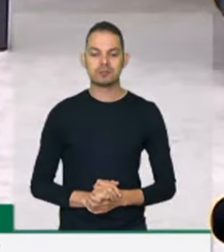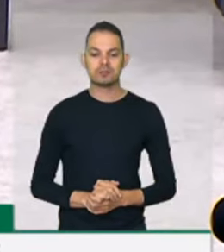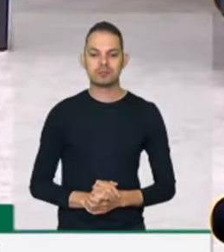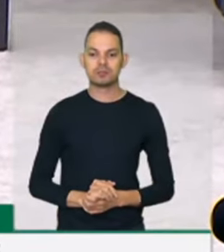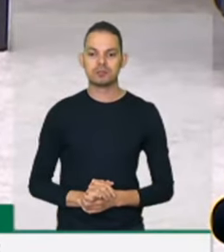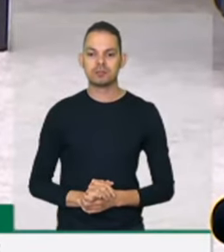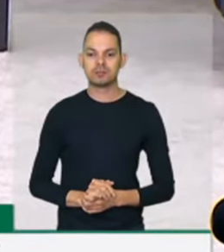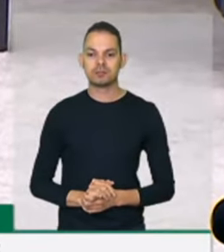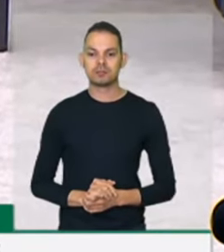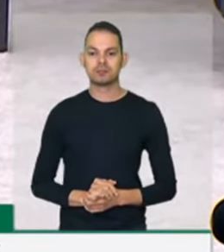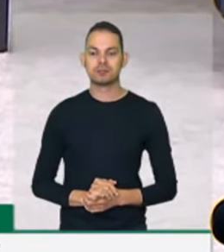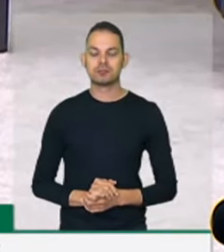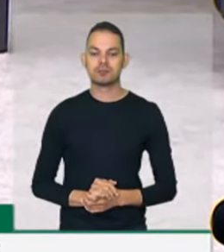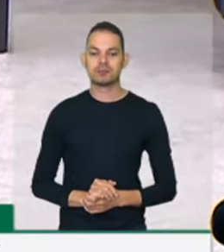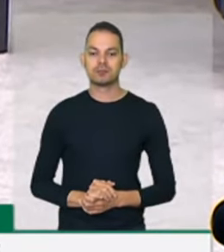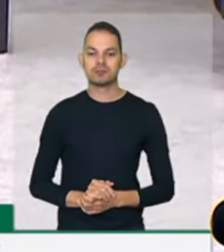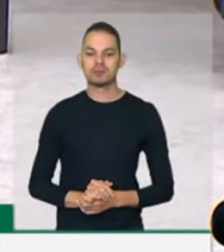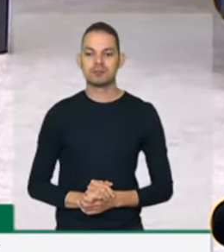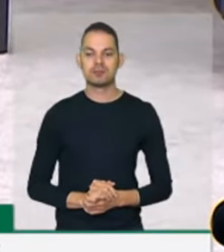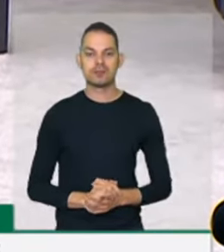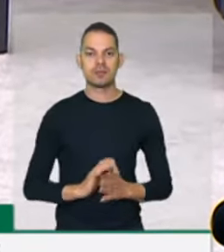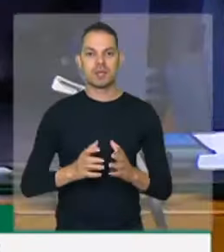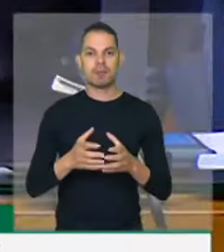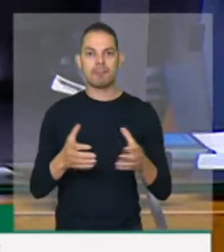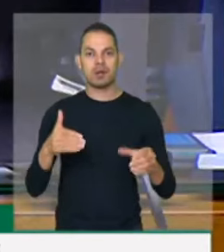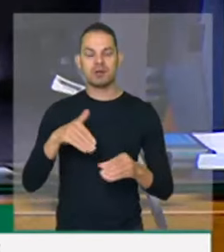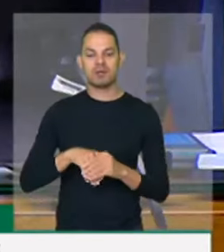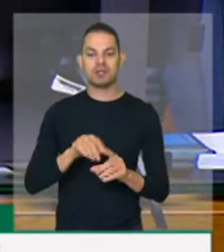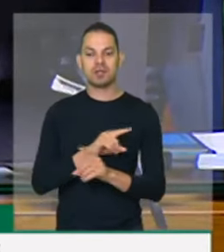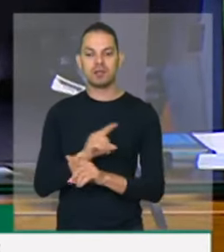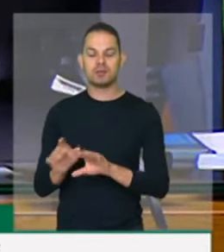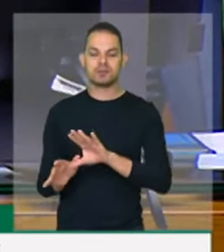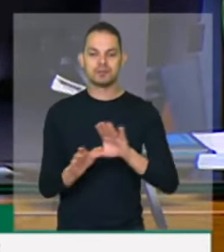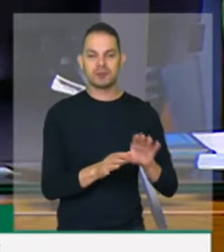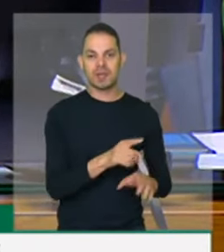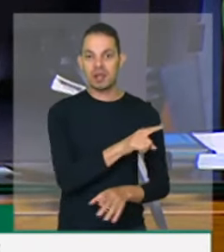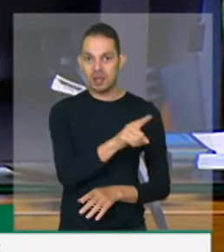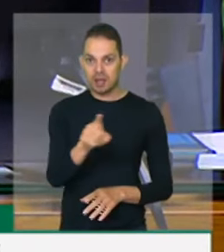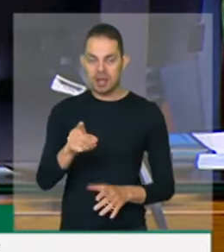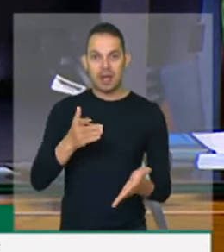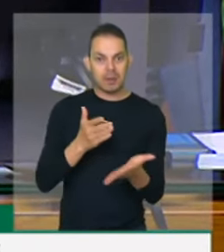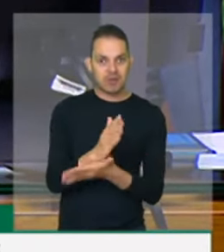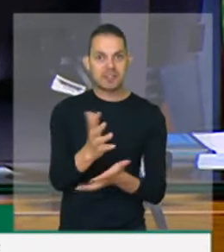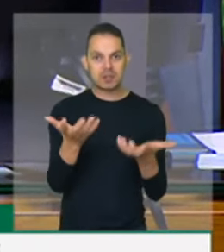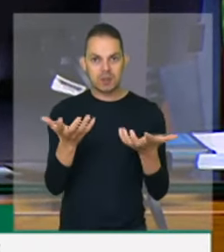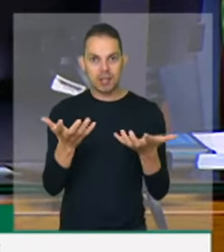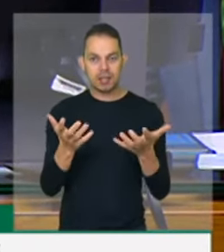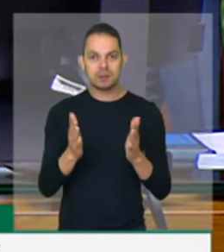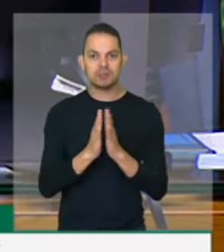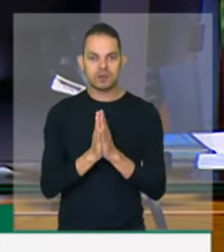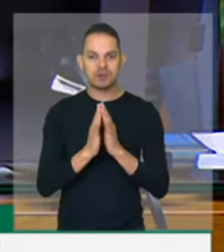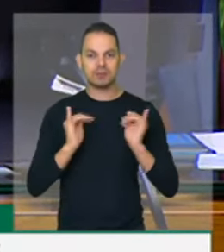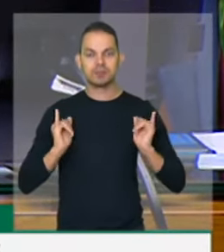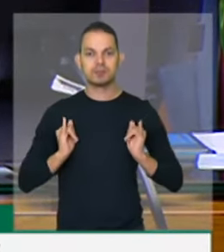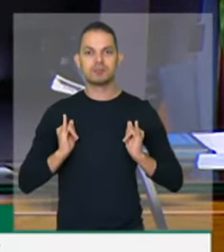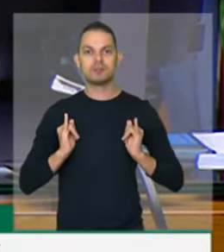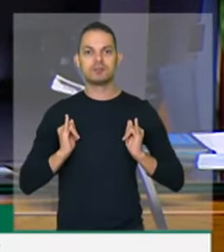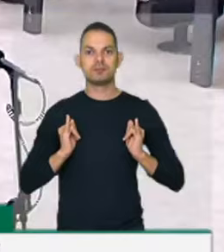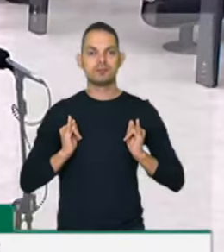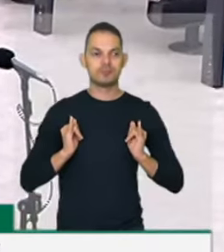GOVERNO ENCAMINHA NÃO. -- MAIORIA NÃO, EM VOTAÇÃO, AQUELES QUE FOREM PELA APROVAÇÃO PERMANEÇAM COMO SE ACHAM, REJEITADO.